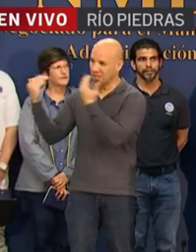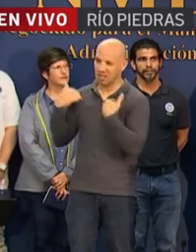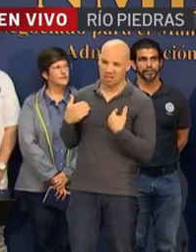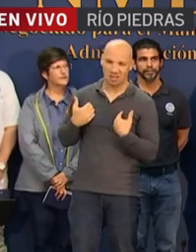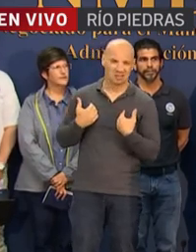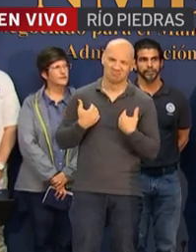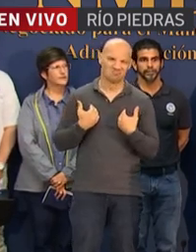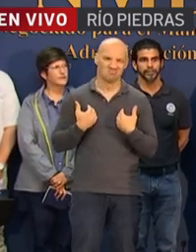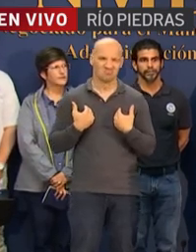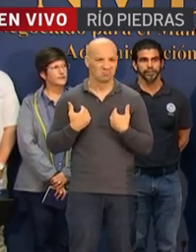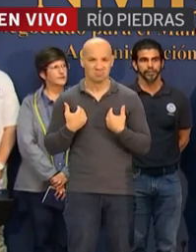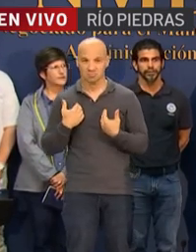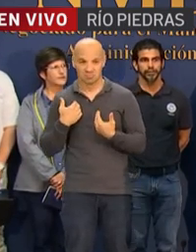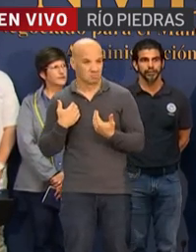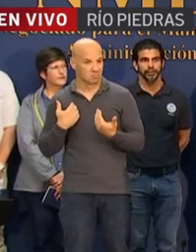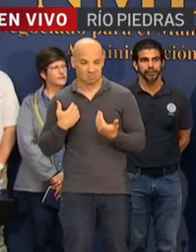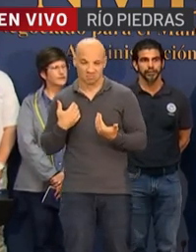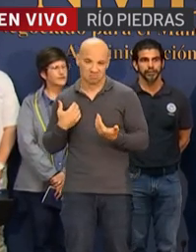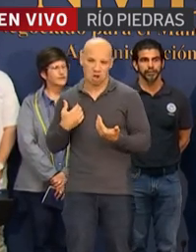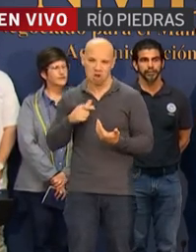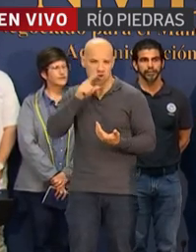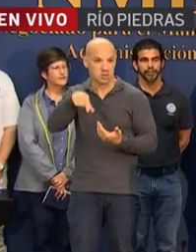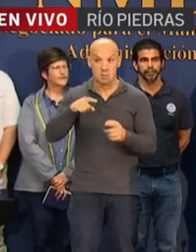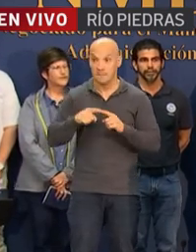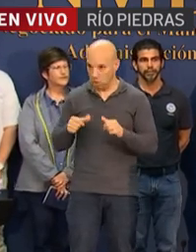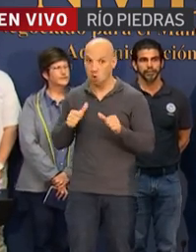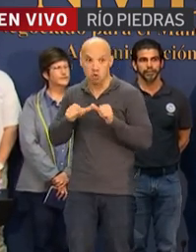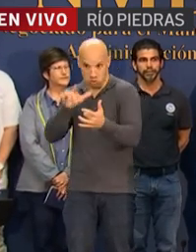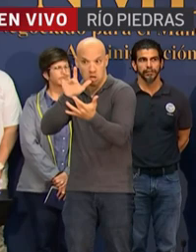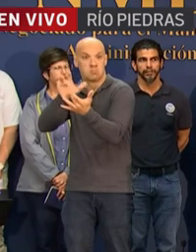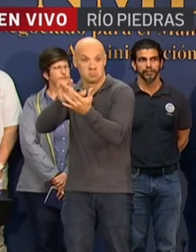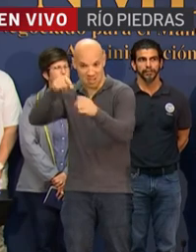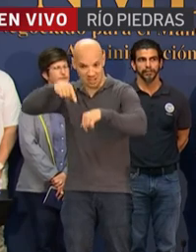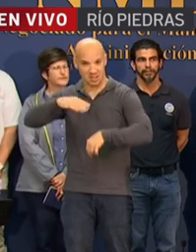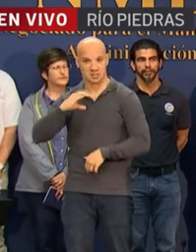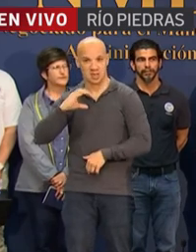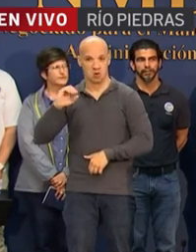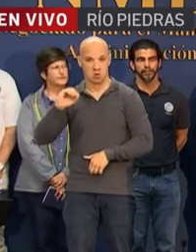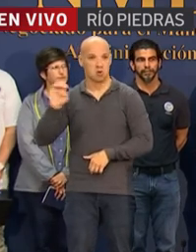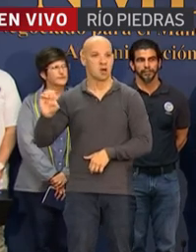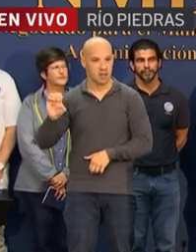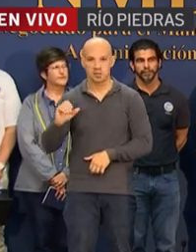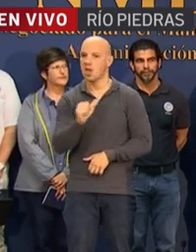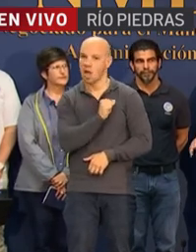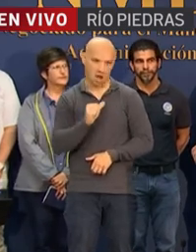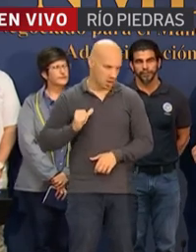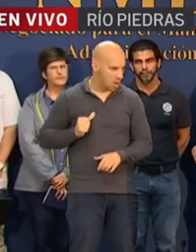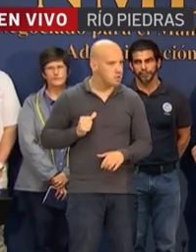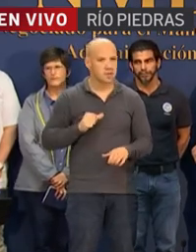QUÉ SUCEDERÁ CON LAS CLÍNICAS